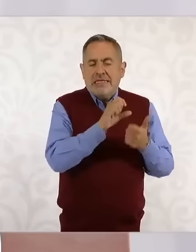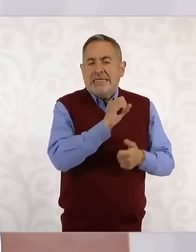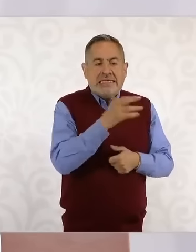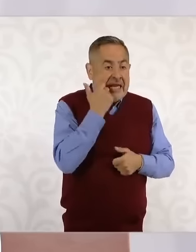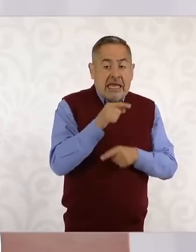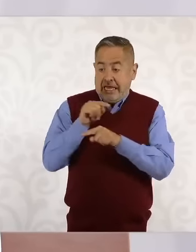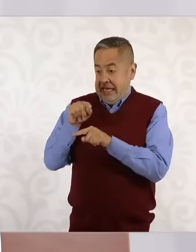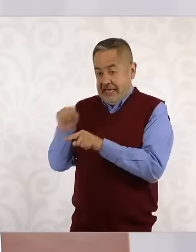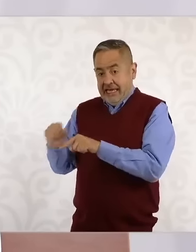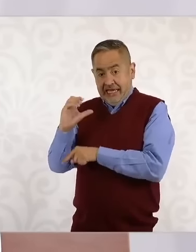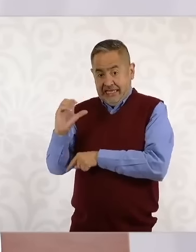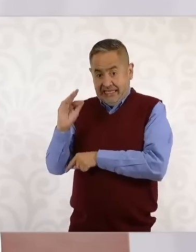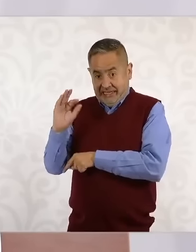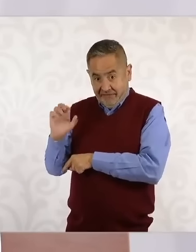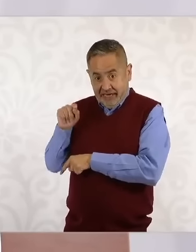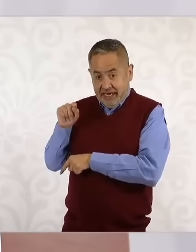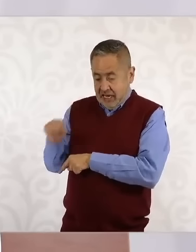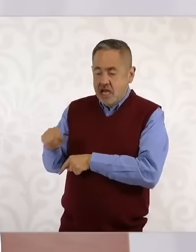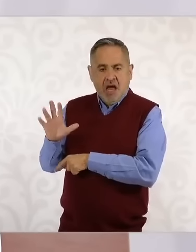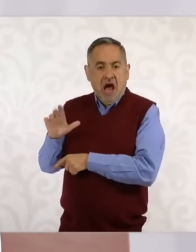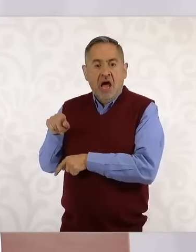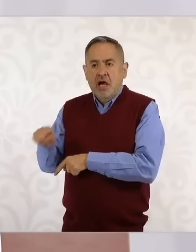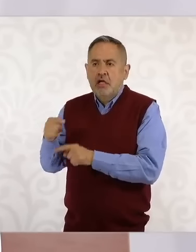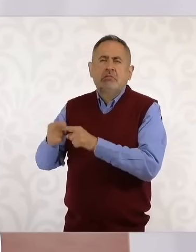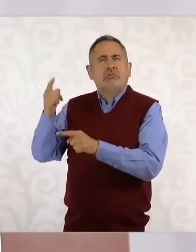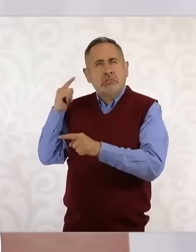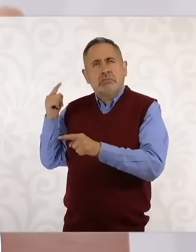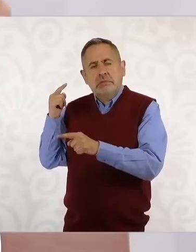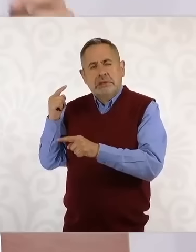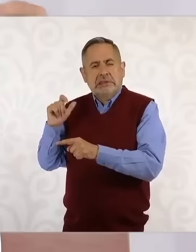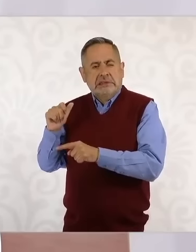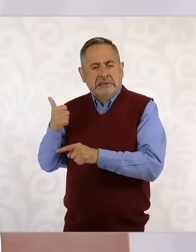invertir, además de lo que ya traía desde el sexenio anterior, que todavía falte